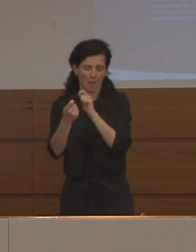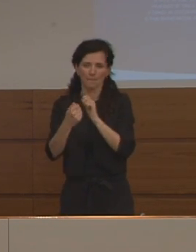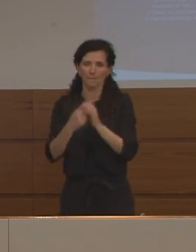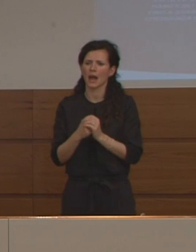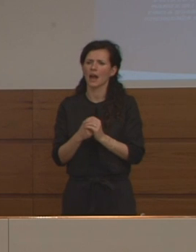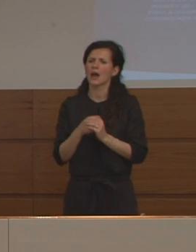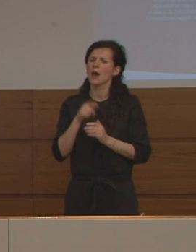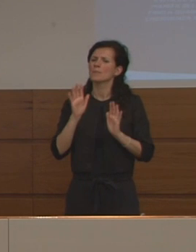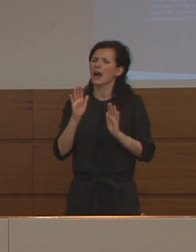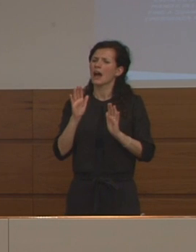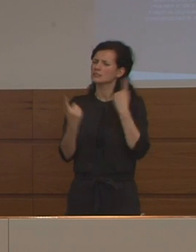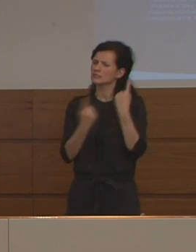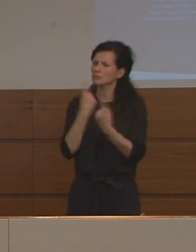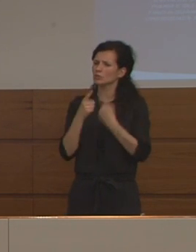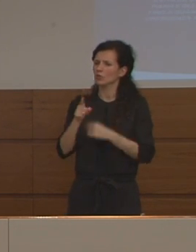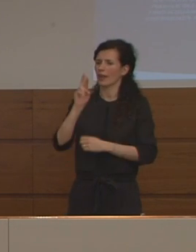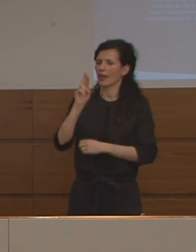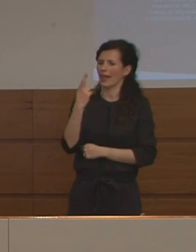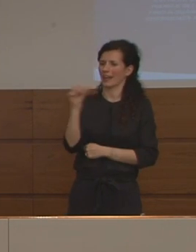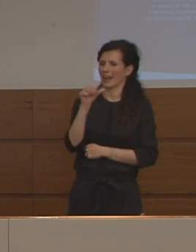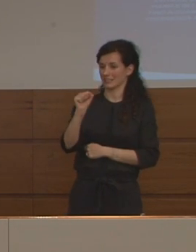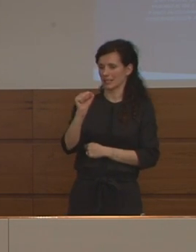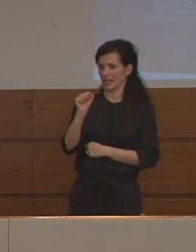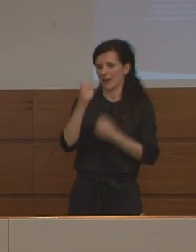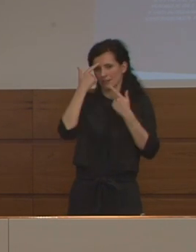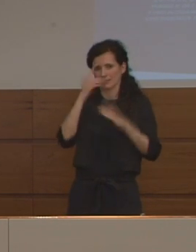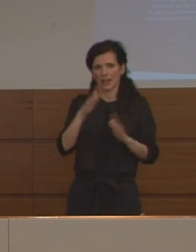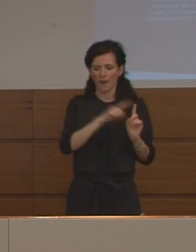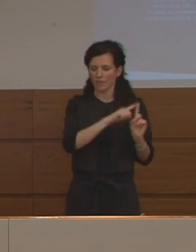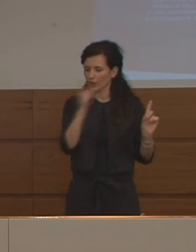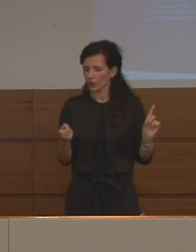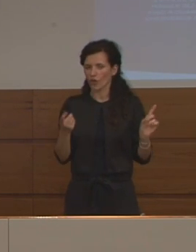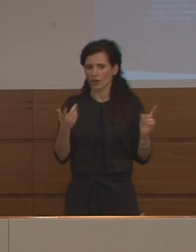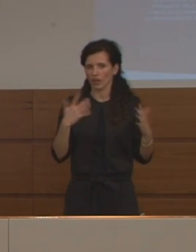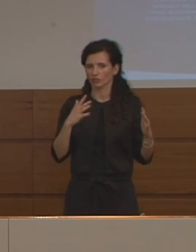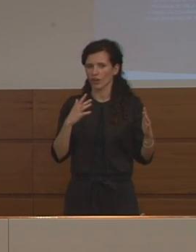come dire, è il caso di questi giorni. Fondamentalmente le RSA sfuggono al